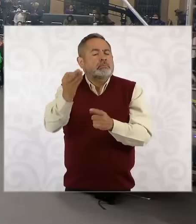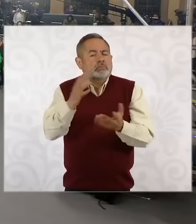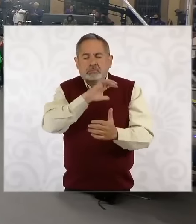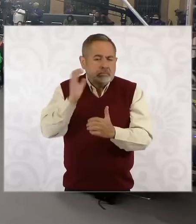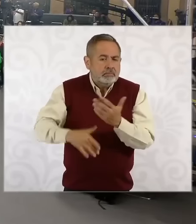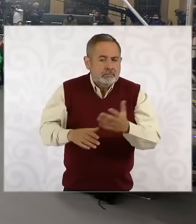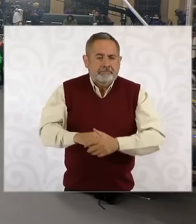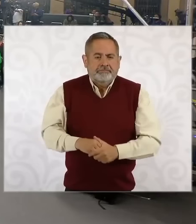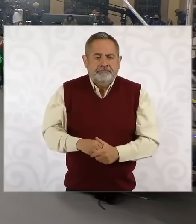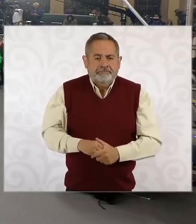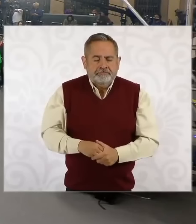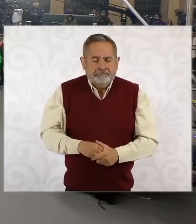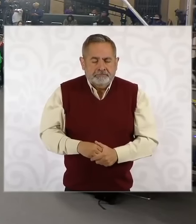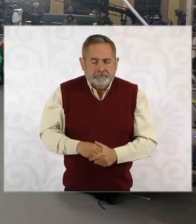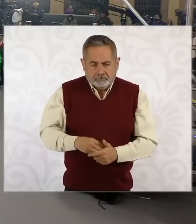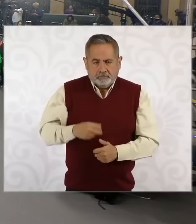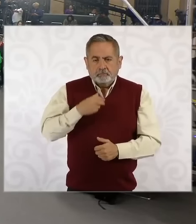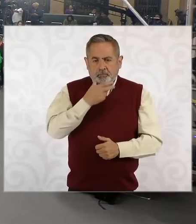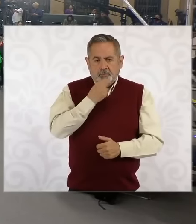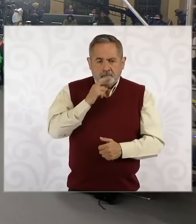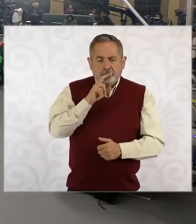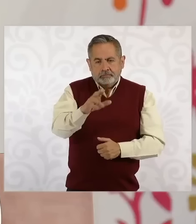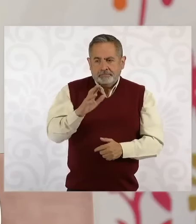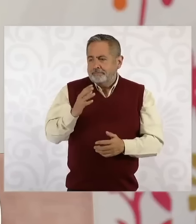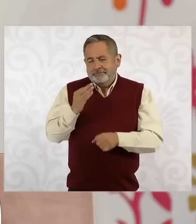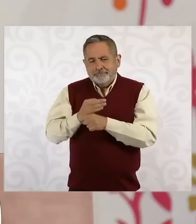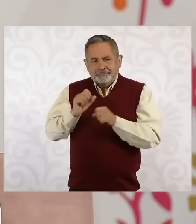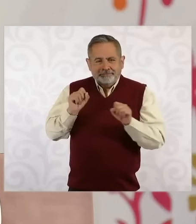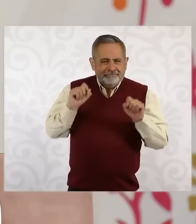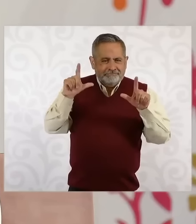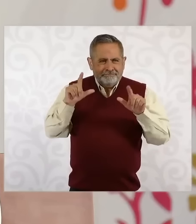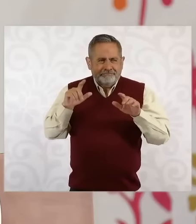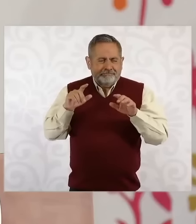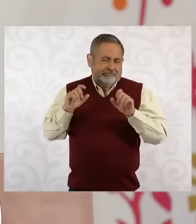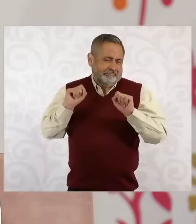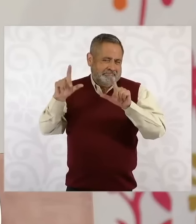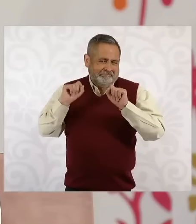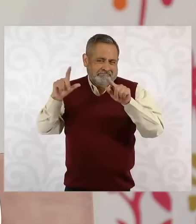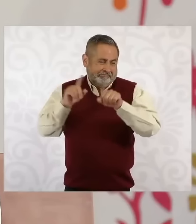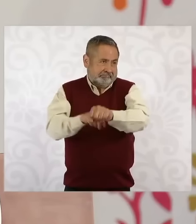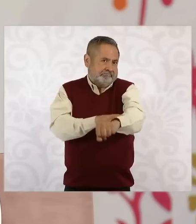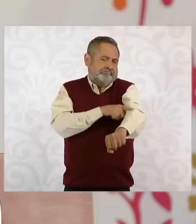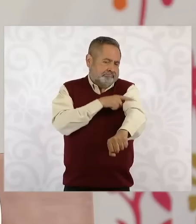he presentado algunas imágenes hoy, no por lo extenso no traje más detalle, pero eh estamos